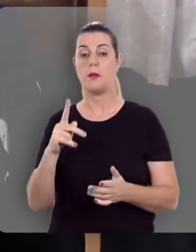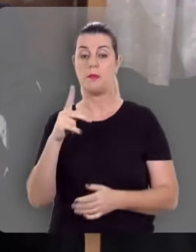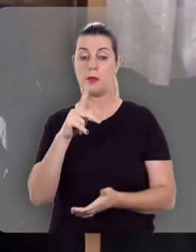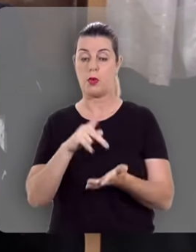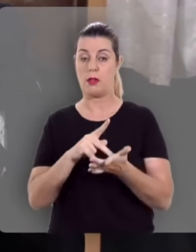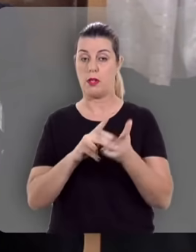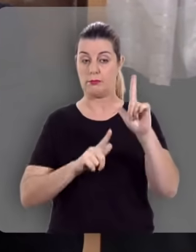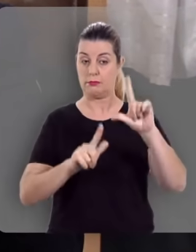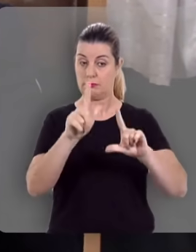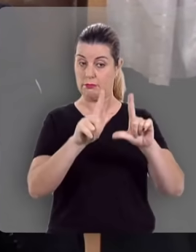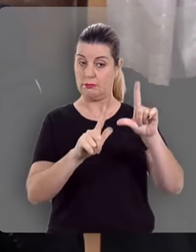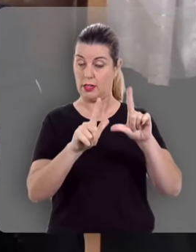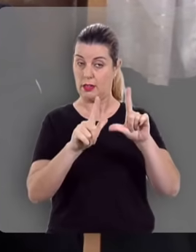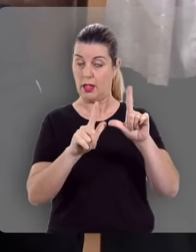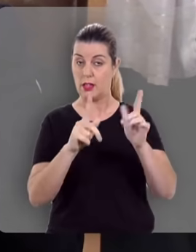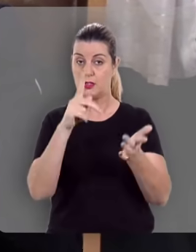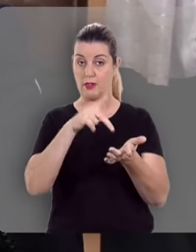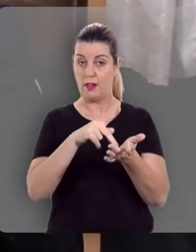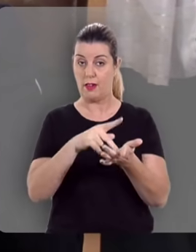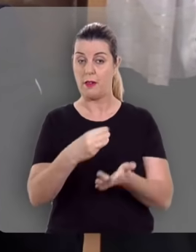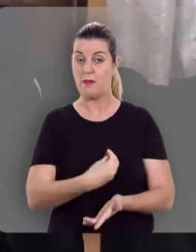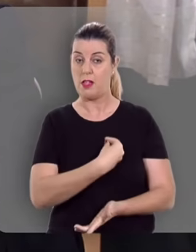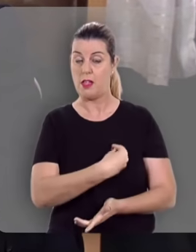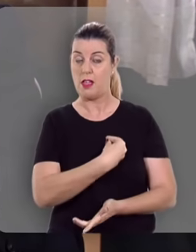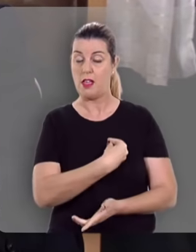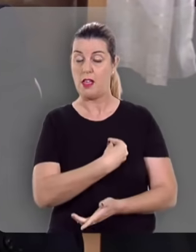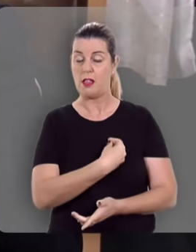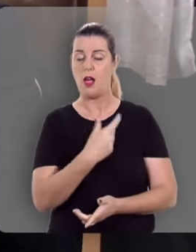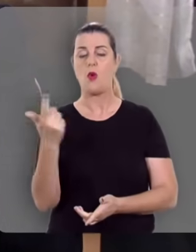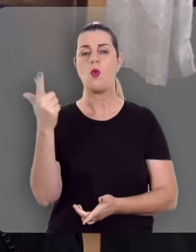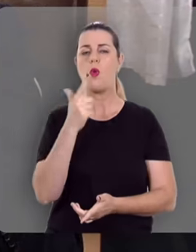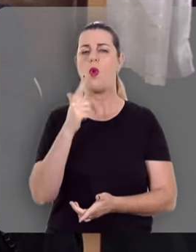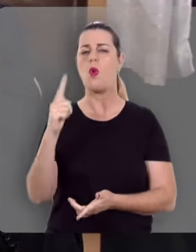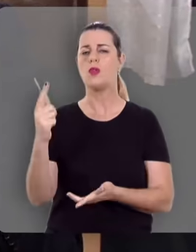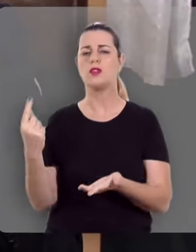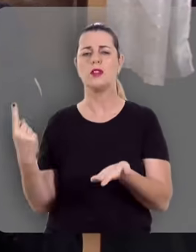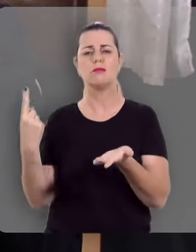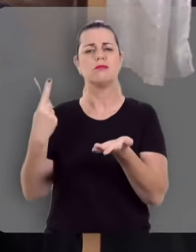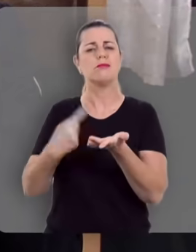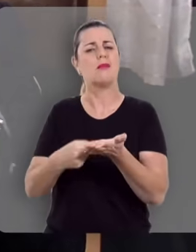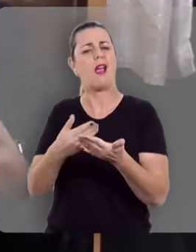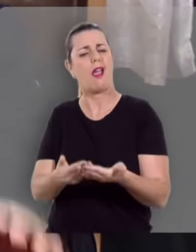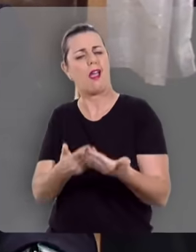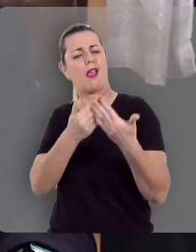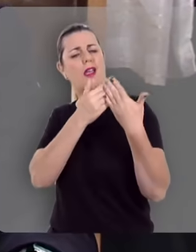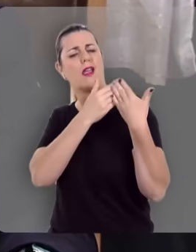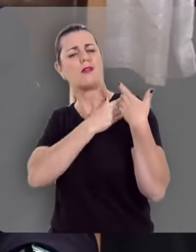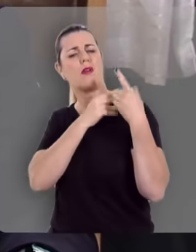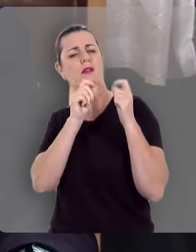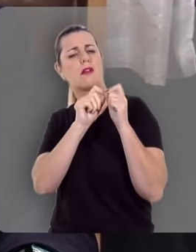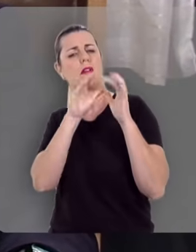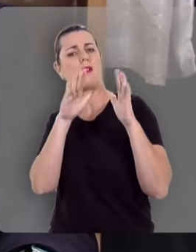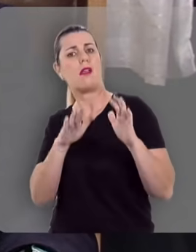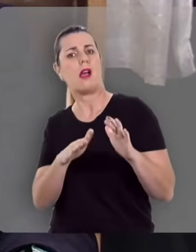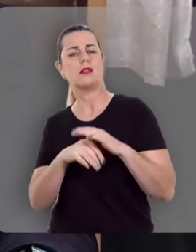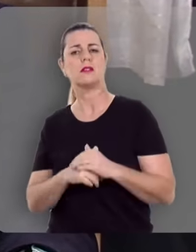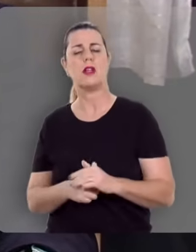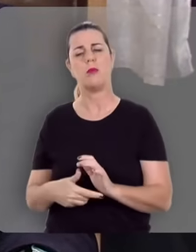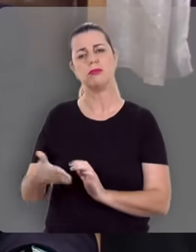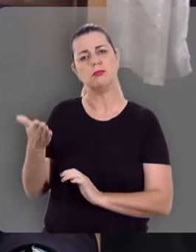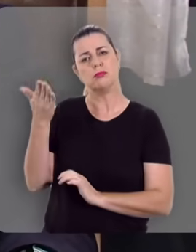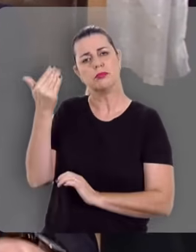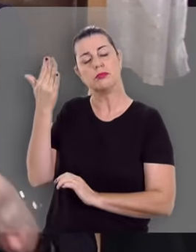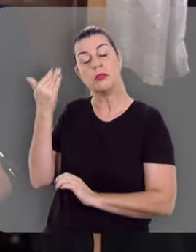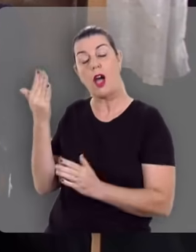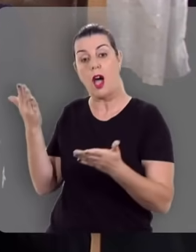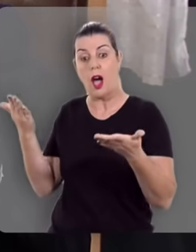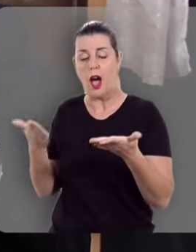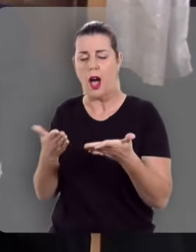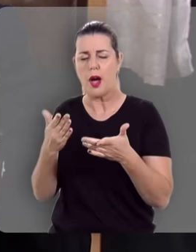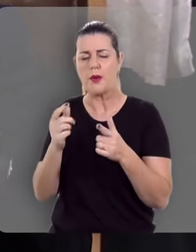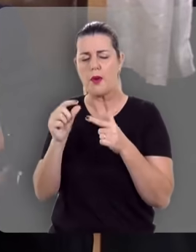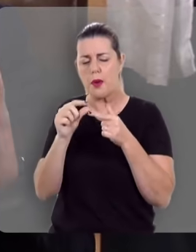vida continua cumprindo a missão com qual com a qual ele foi criado e agora com um pouquinho de